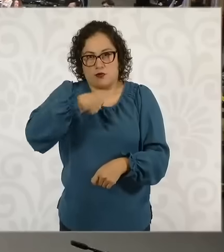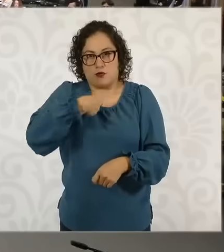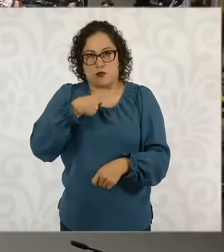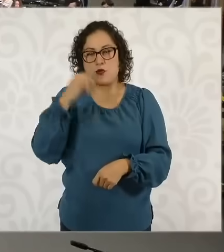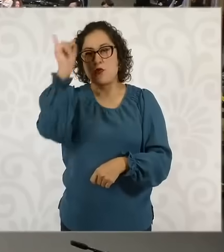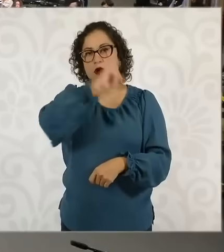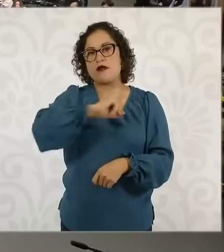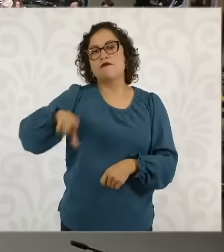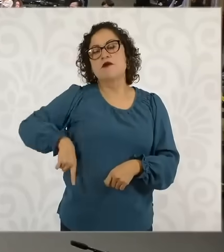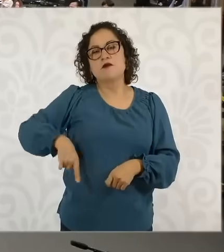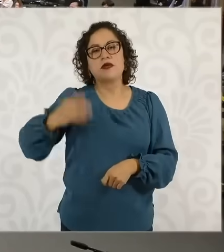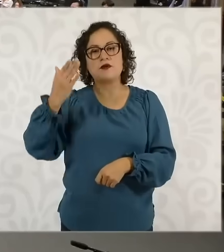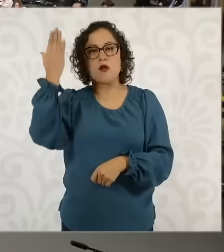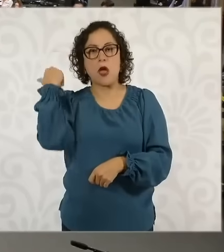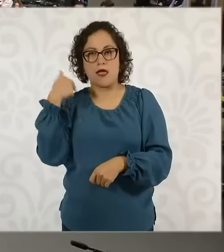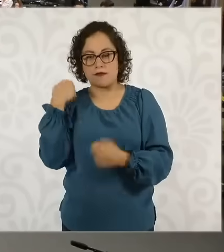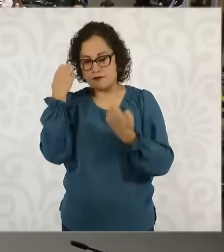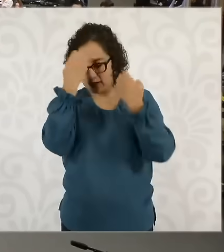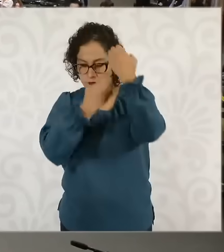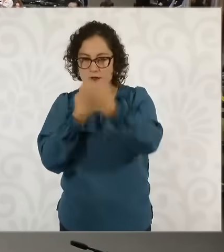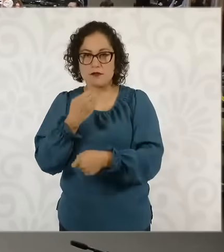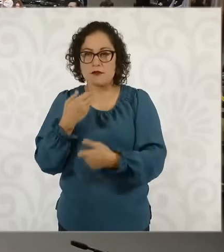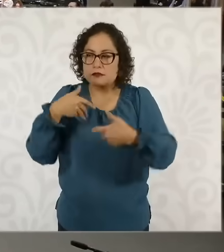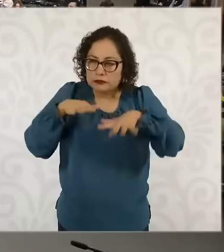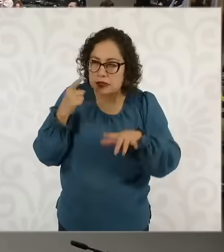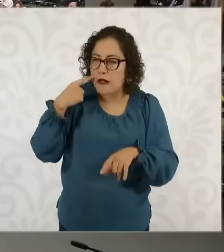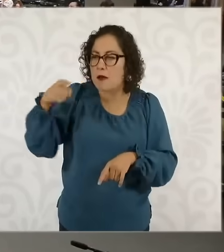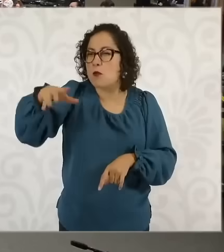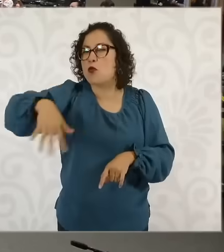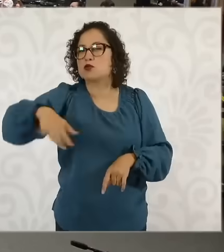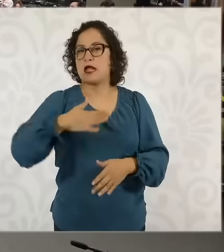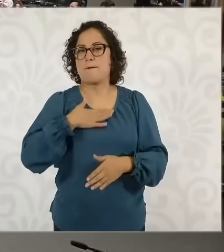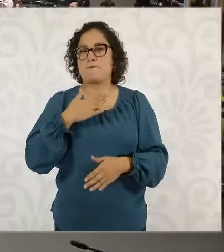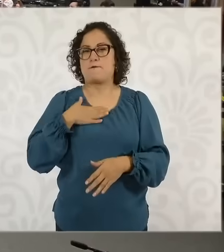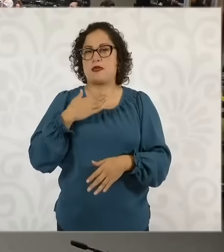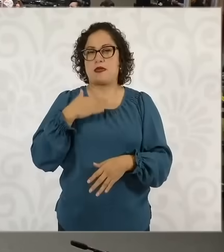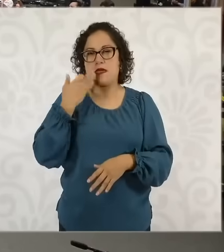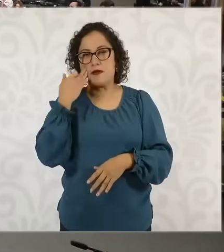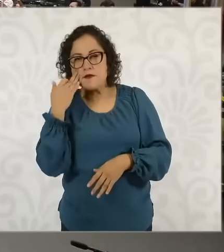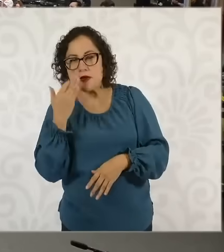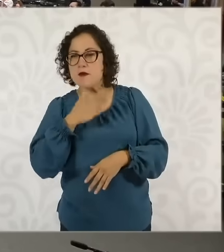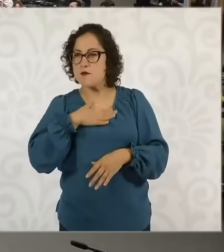ahí encuentras alguna foto que subí a mis redes sociales cuando eh a lo mejor Jesús Esteban la